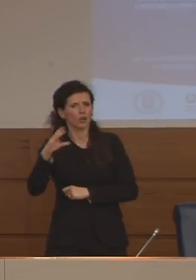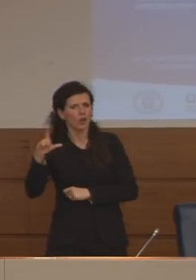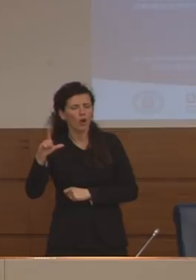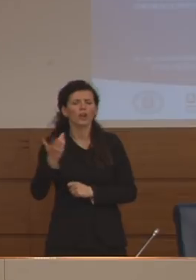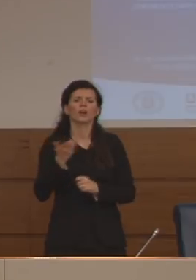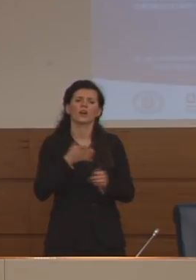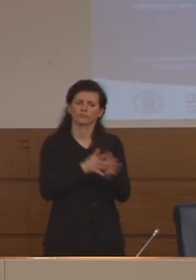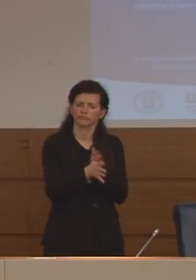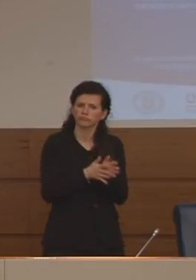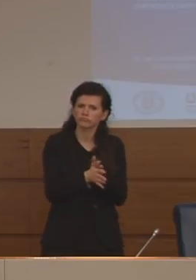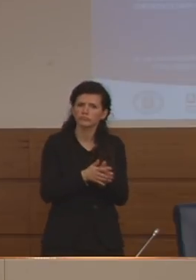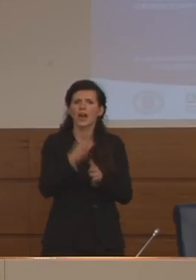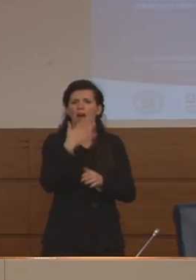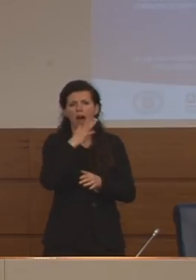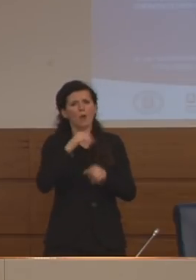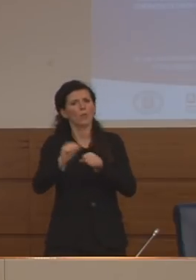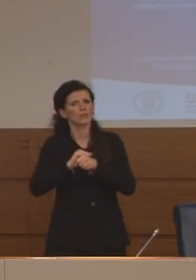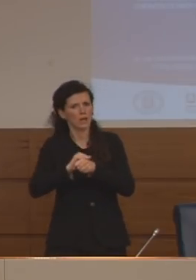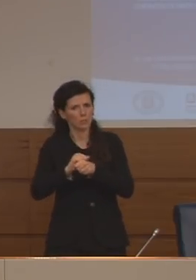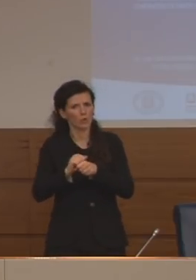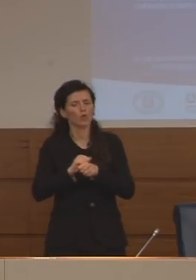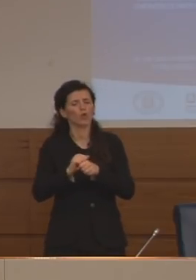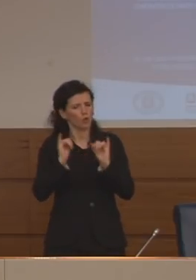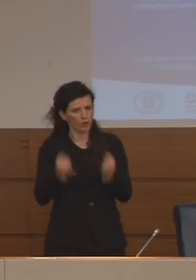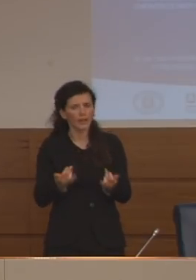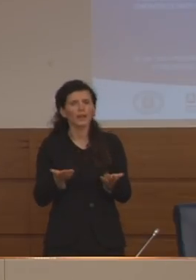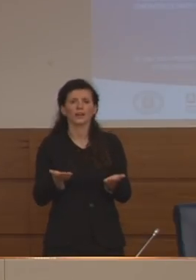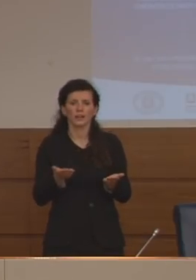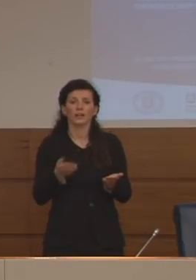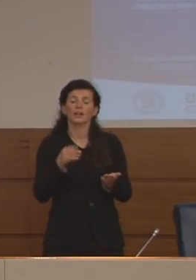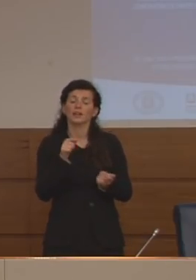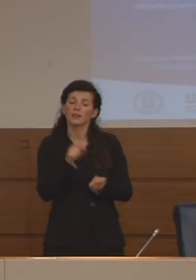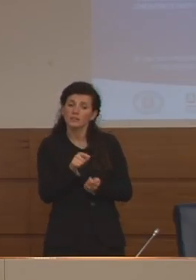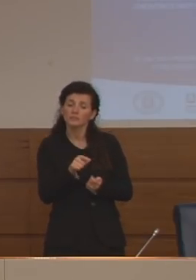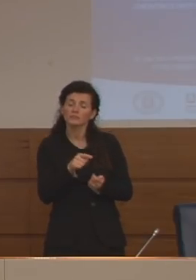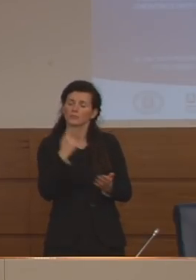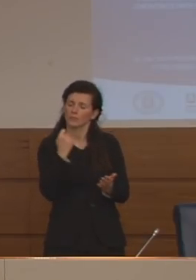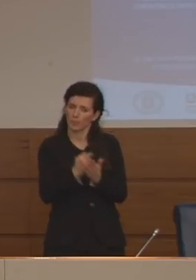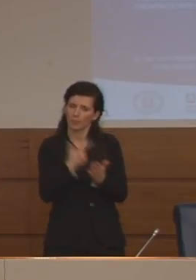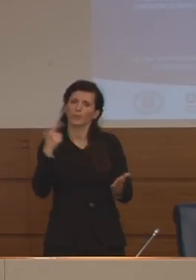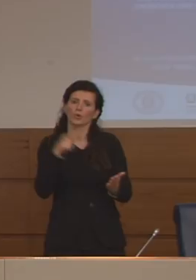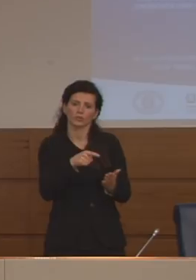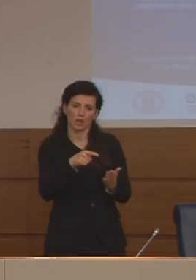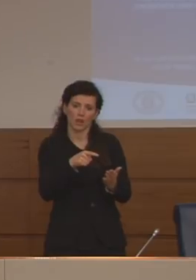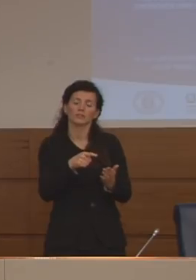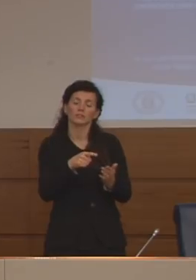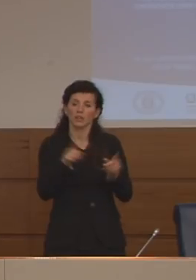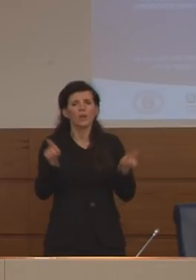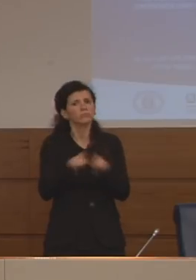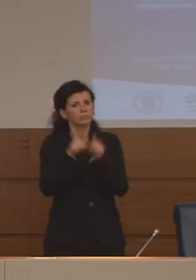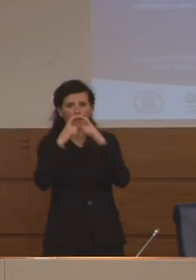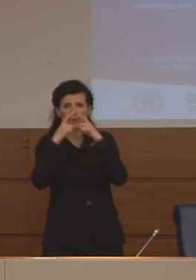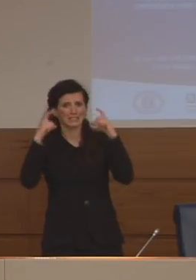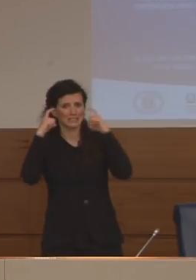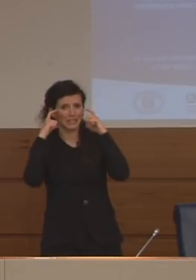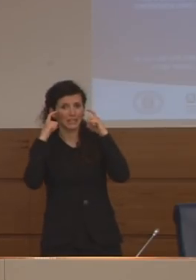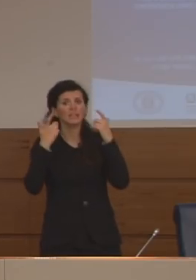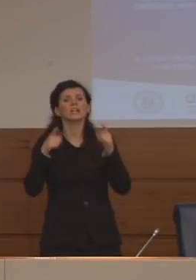mani con acqua e sapone. Ma quello è veramente uno degli elementi altrettanto importanti quanto quello delle mascherine e distanzialmento sociale.